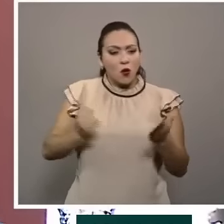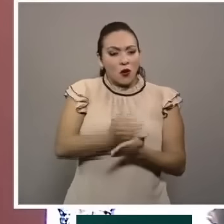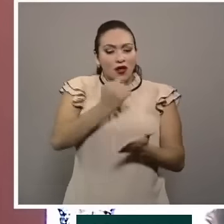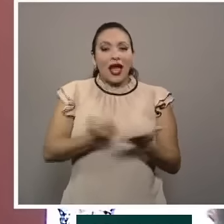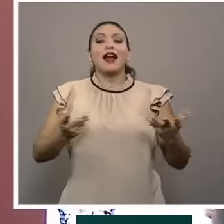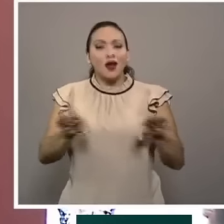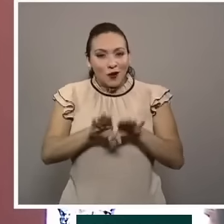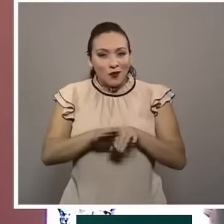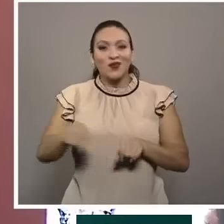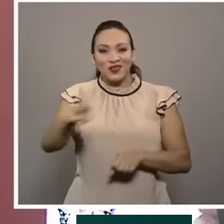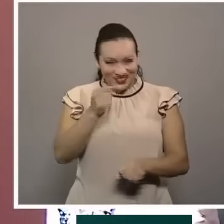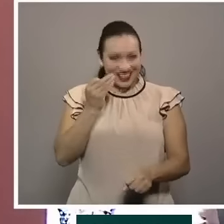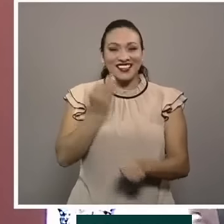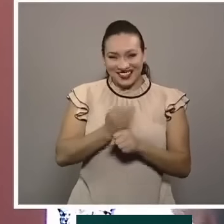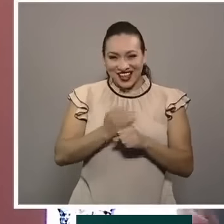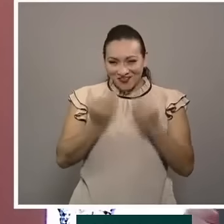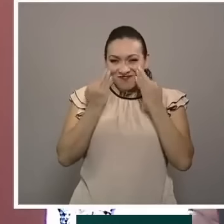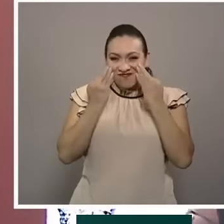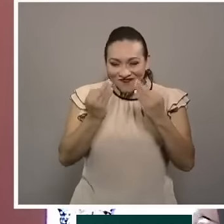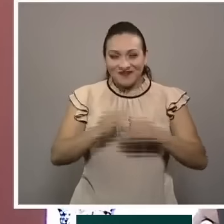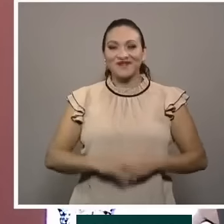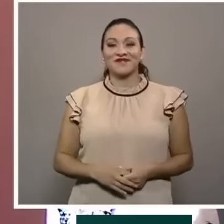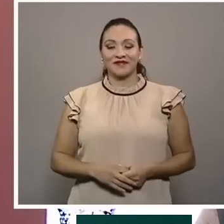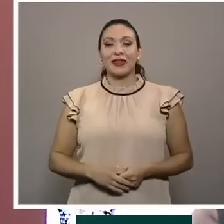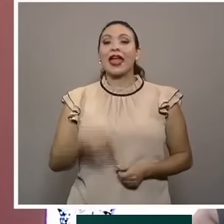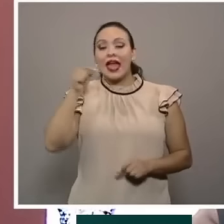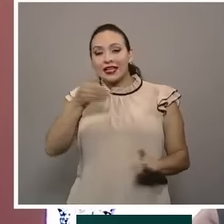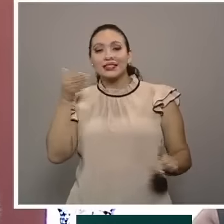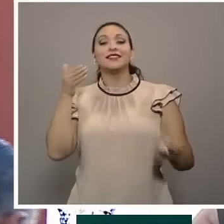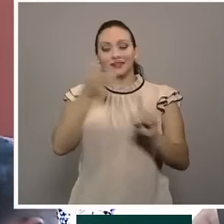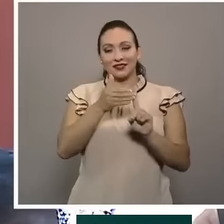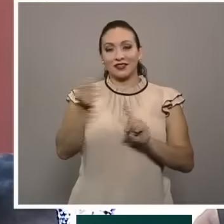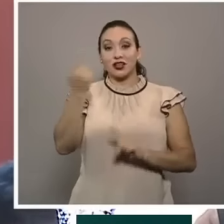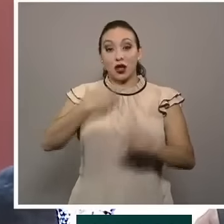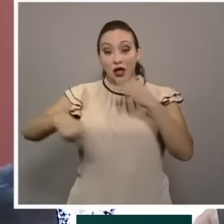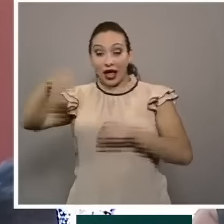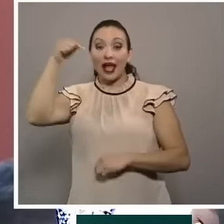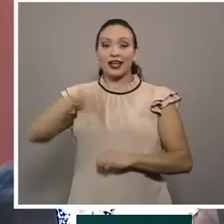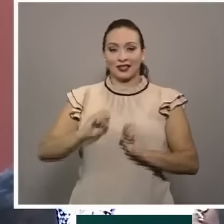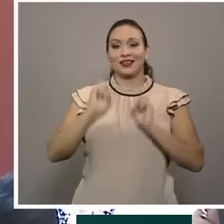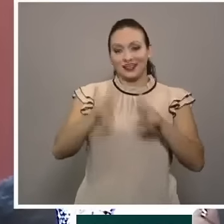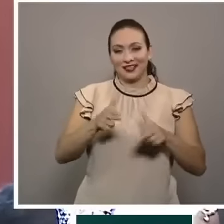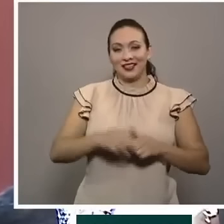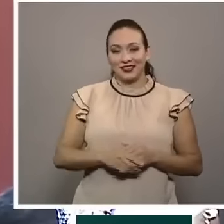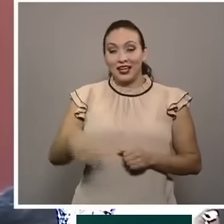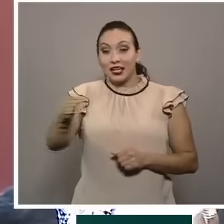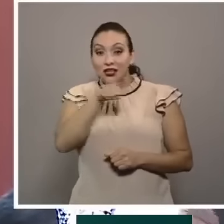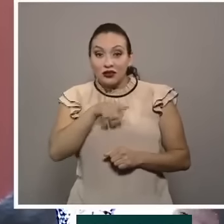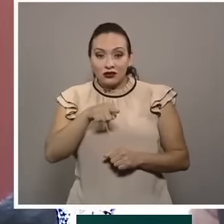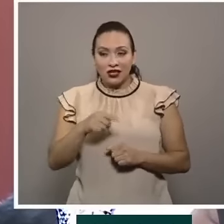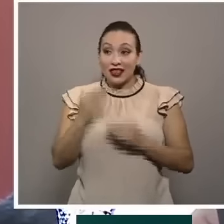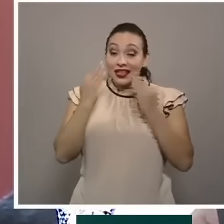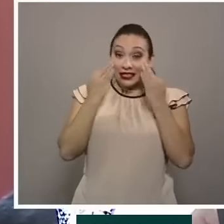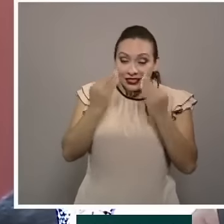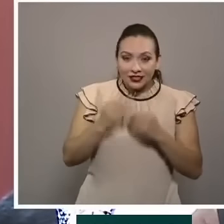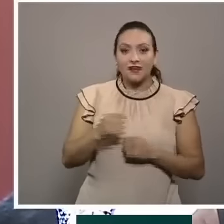Este es el objetivo central de venir hasta acá todos los días yo le doy la bienvenida a la gente